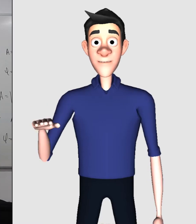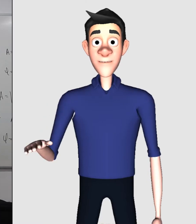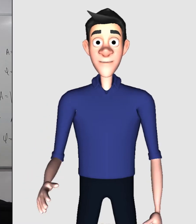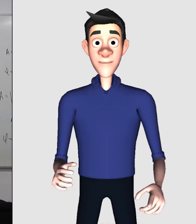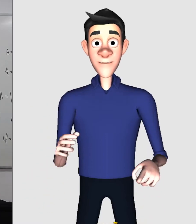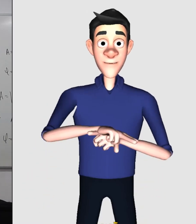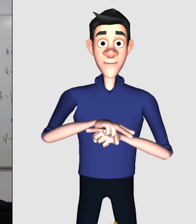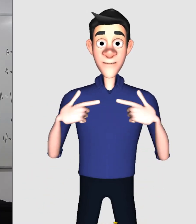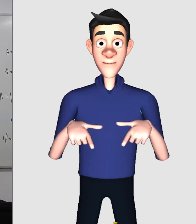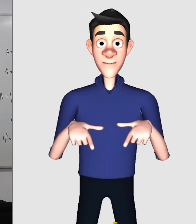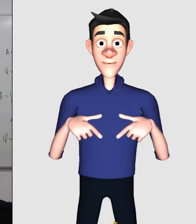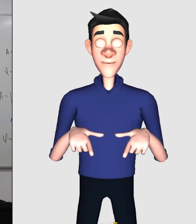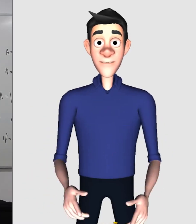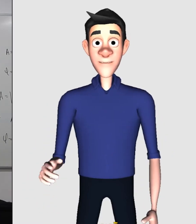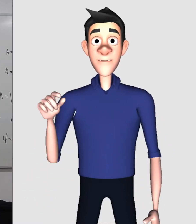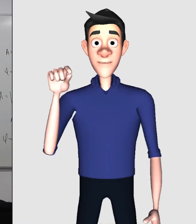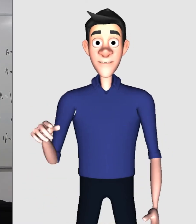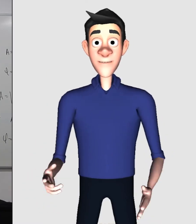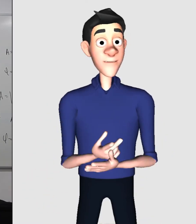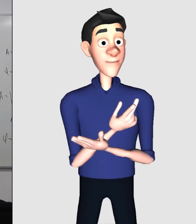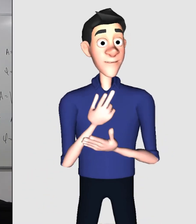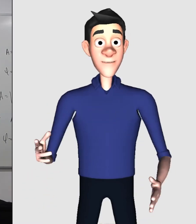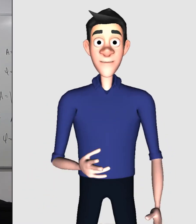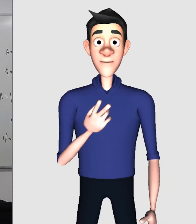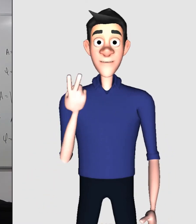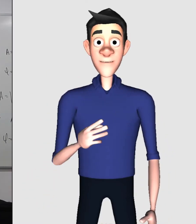A força lá embaixo, que origina todo movimento é mg